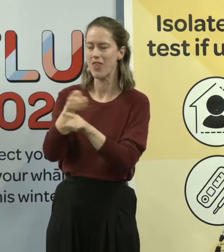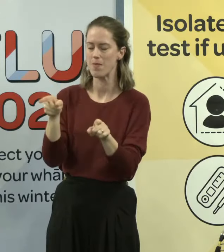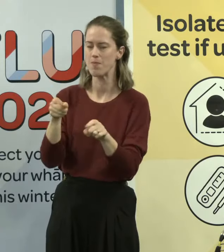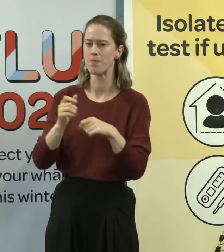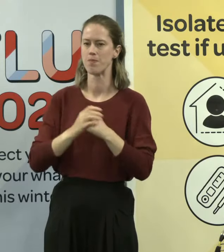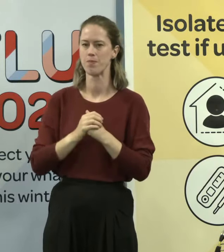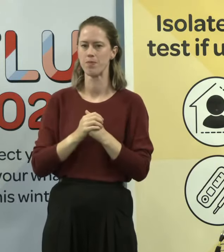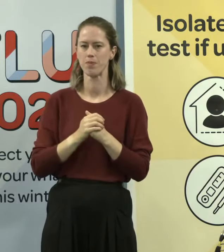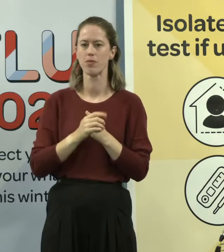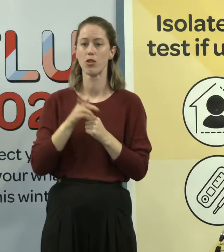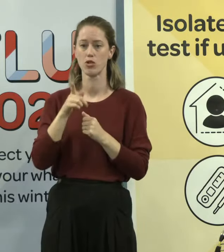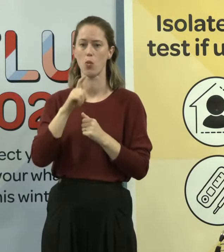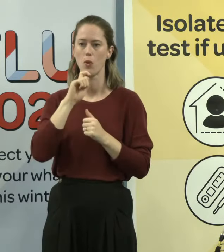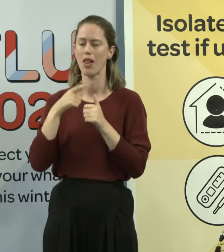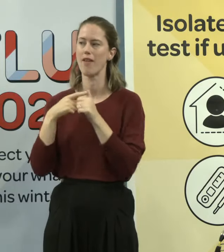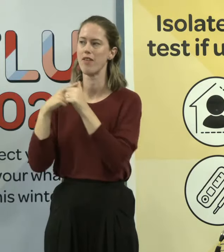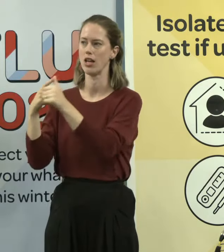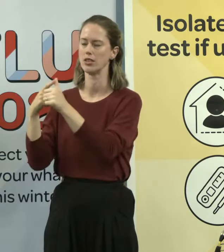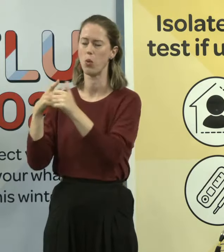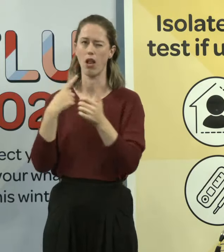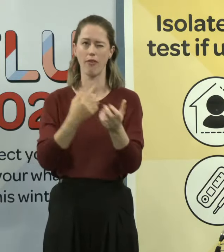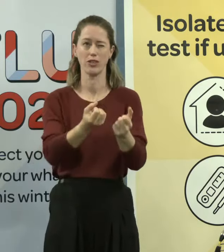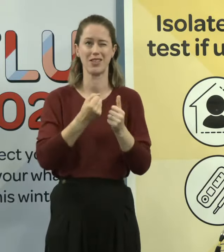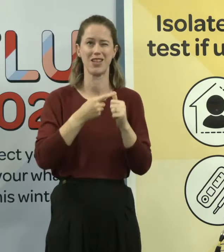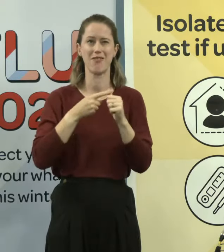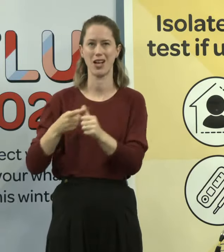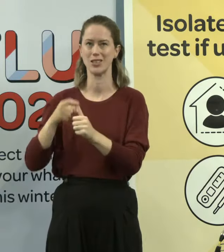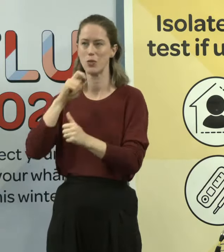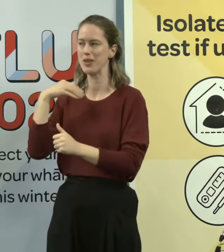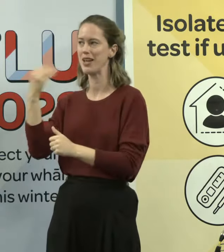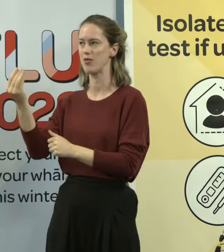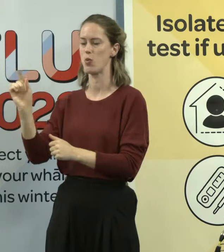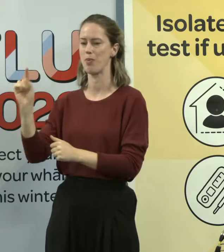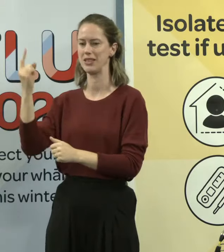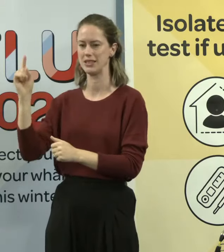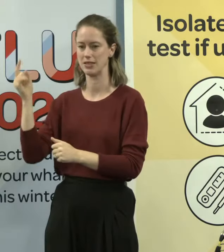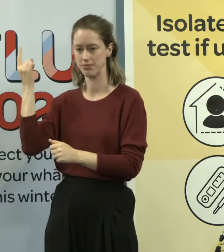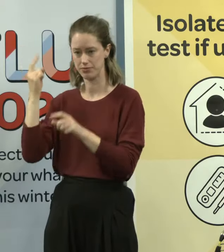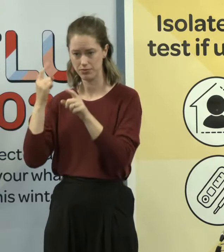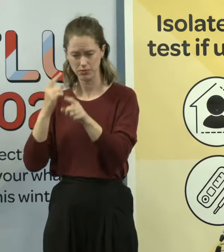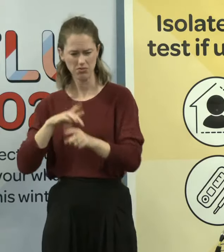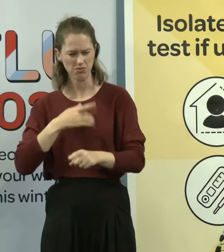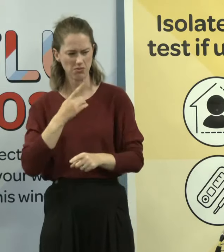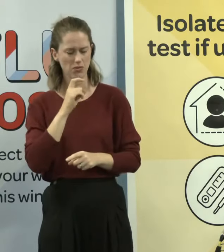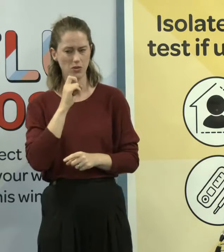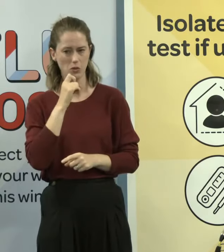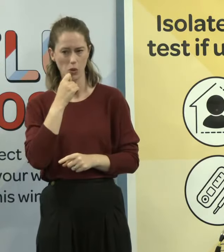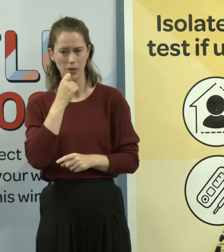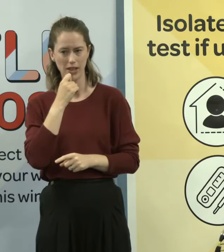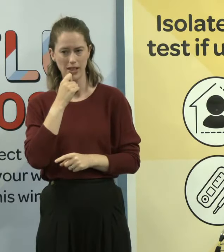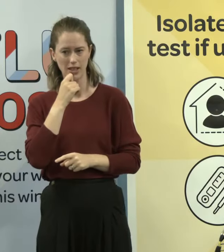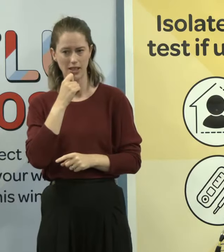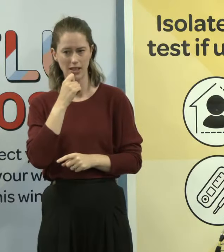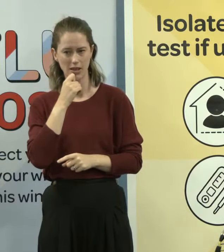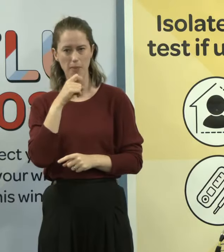atu kua mahia e nga whenua me nga roopu e tino pai ana painga, e hiahia ana ranei ki te hauwh